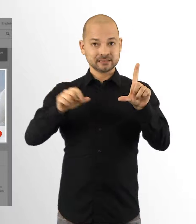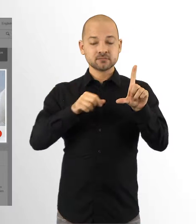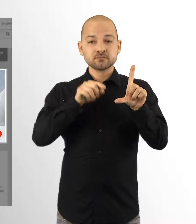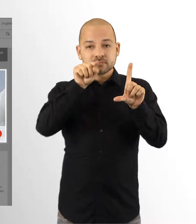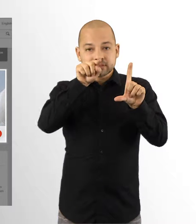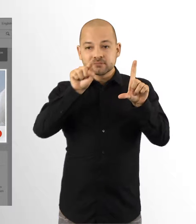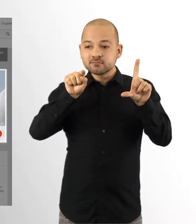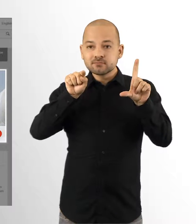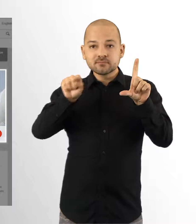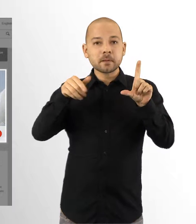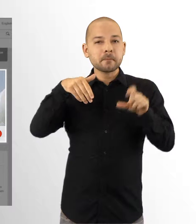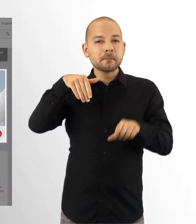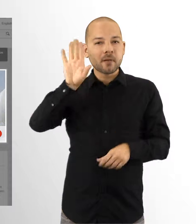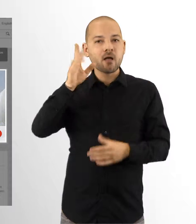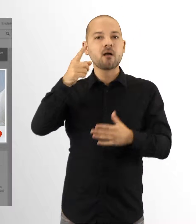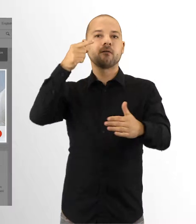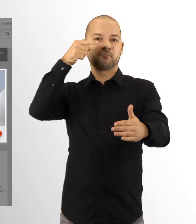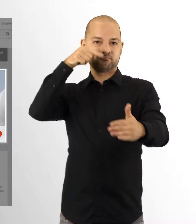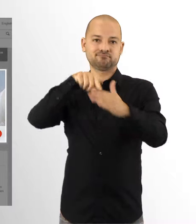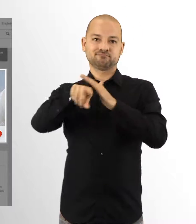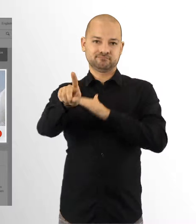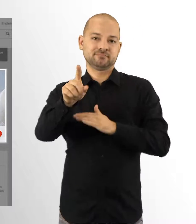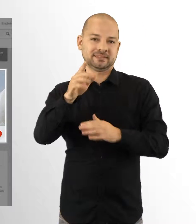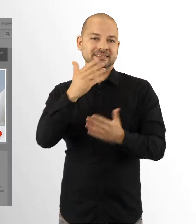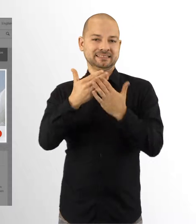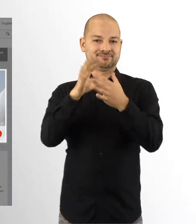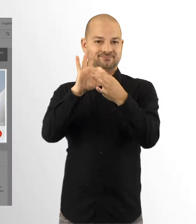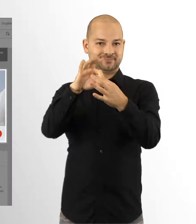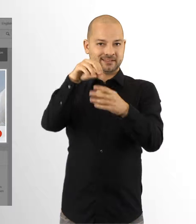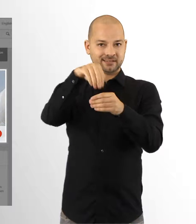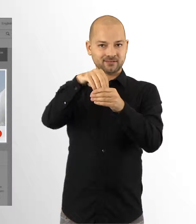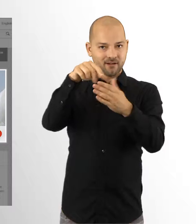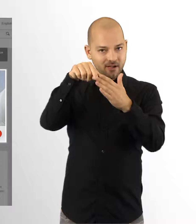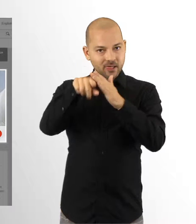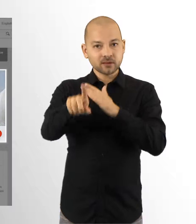Klicken Sie das rote Feld „Mehr“ werden Sie zu einer Inhaltsseite verlinkt.